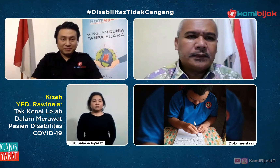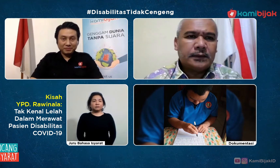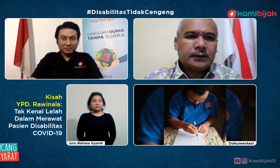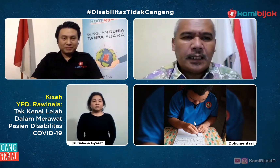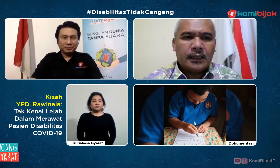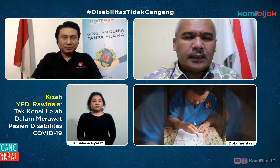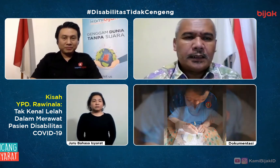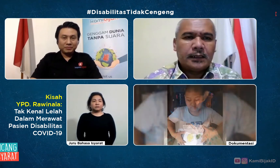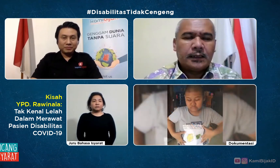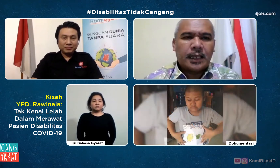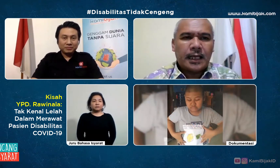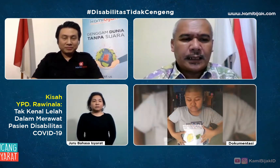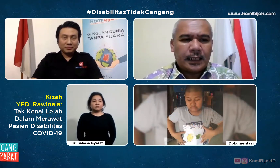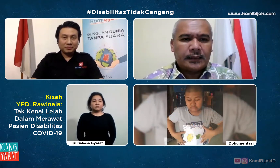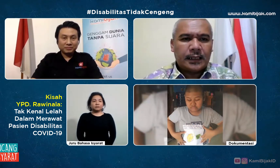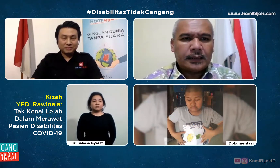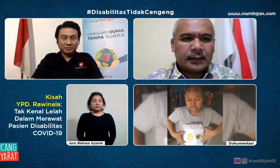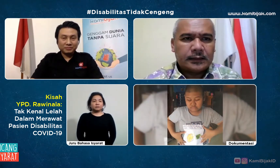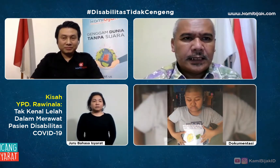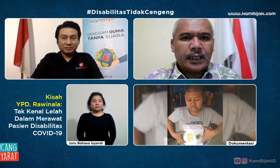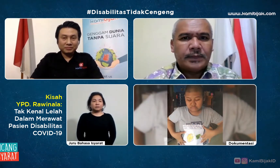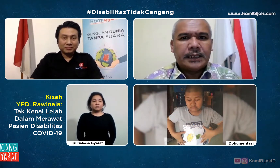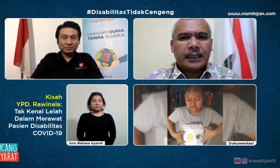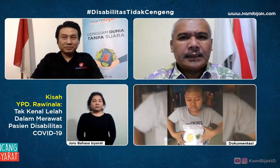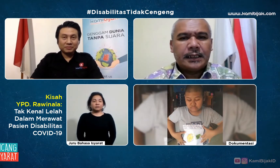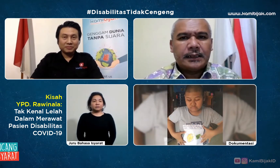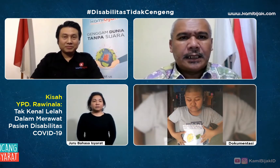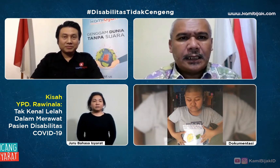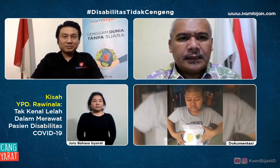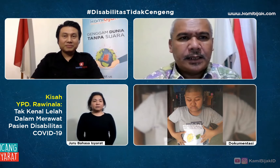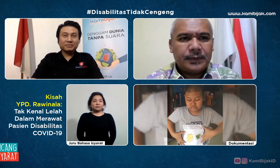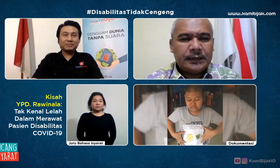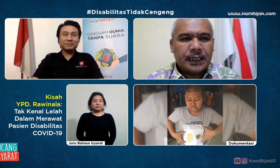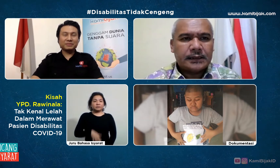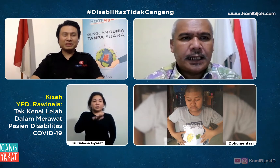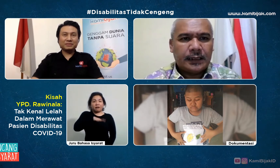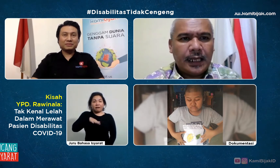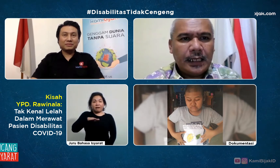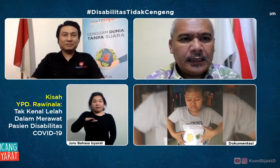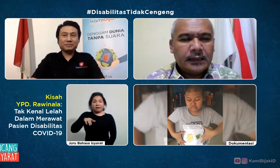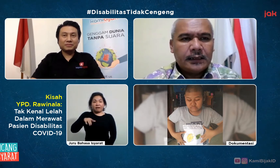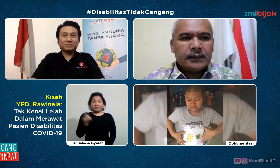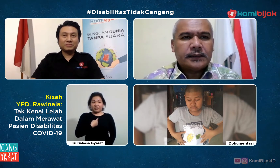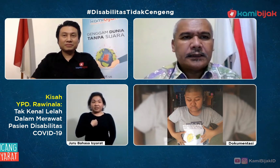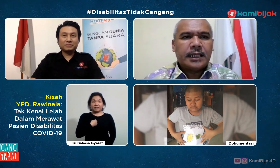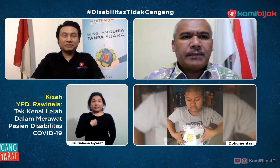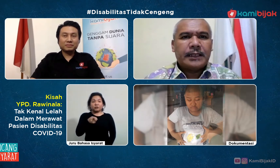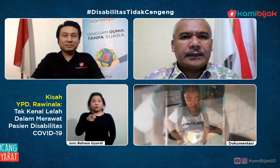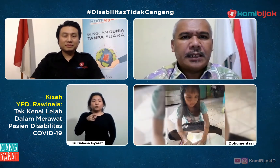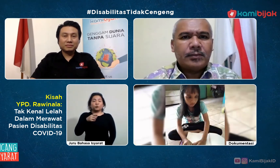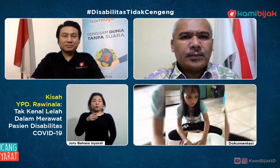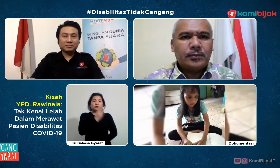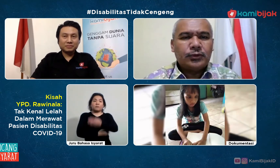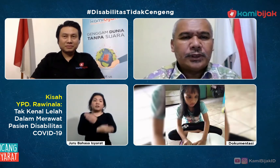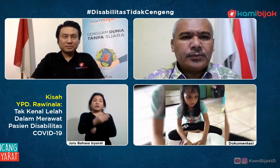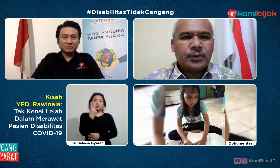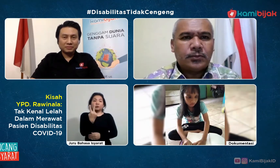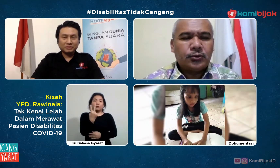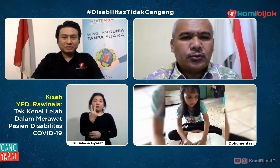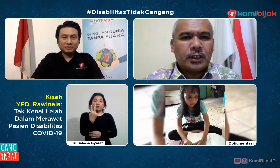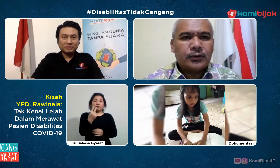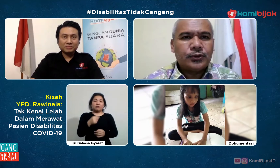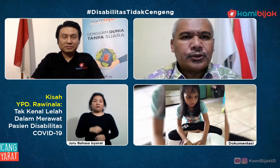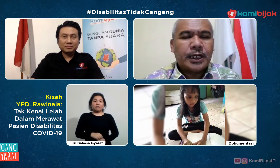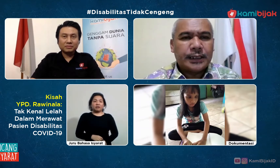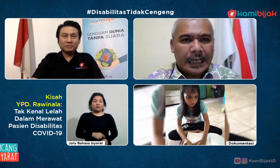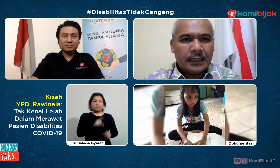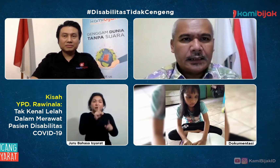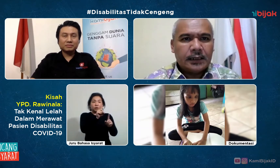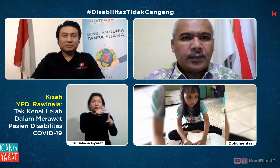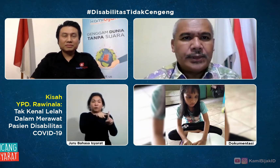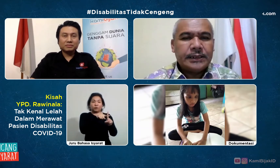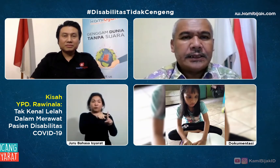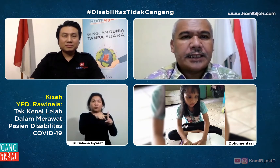Anak yang kami tangani adalah disabilitas ganda setiap anak mempunyai berkebutuhan khusus ganda lebih